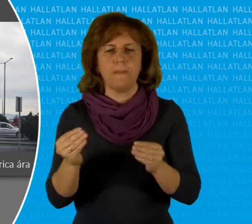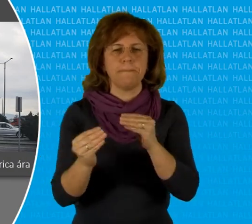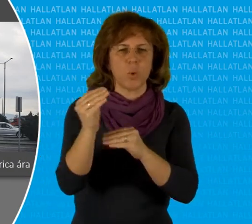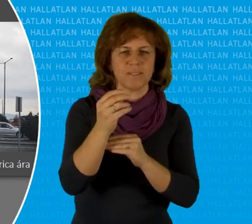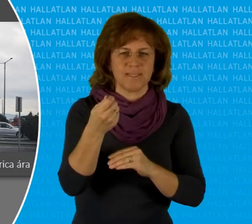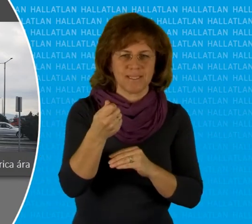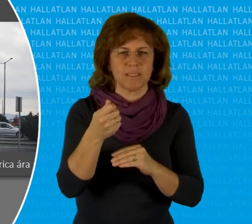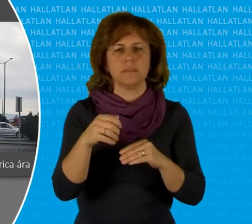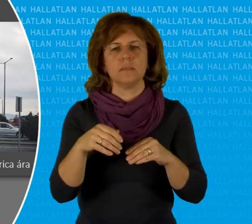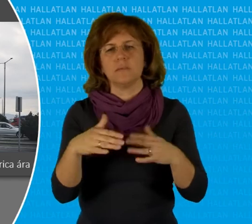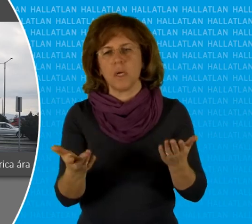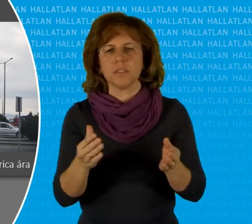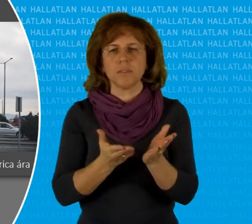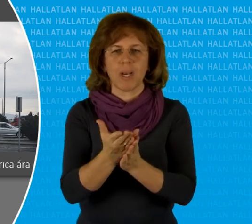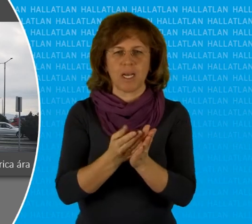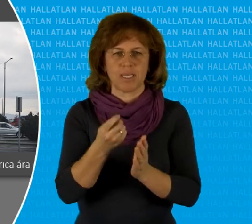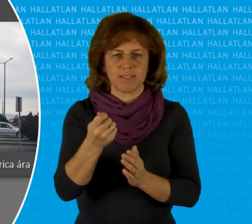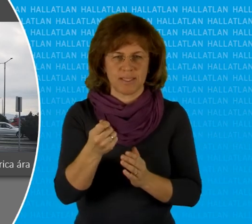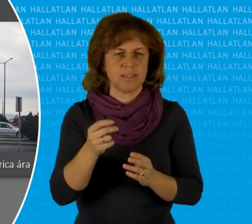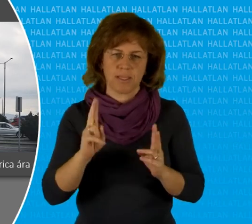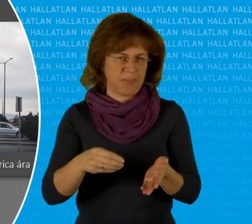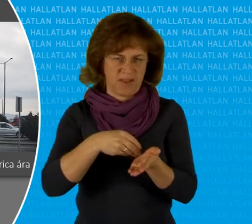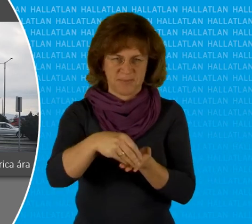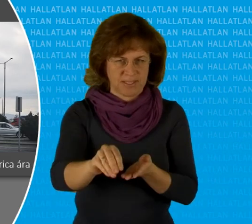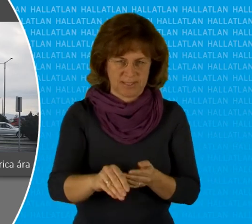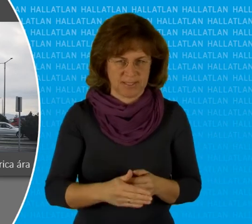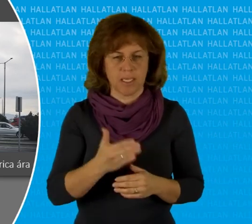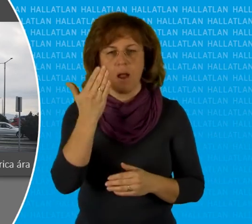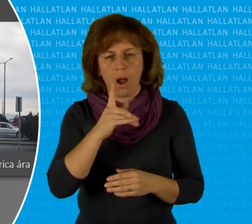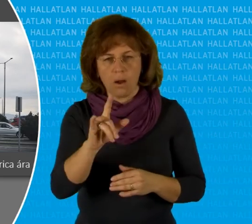a pótdíj alól is mentesülnek és szolgáltatási díjat sem kell fizetniük,